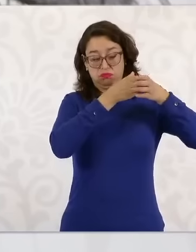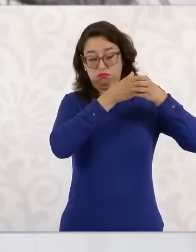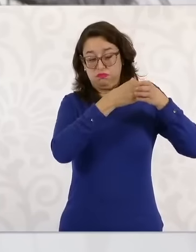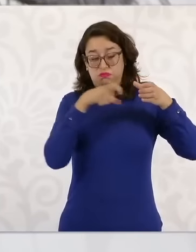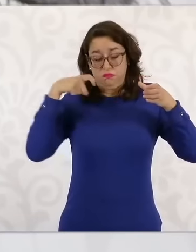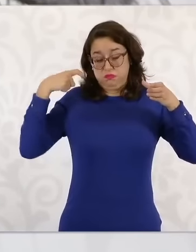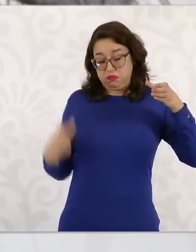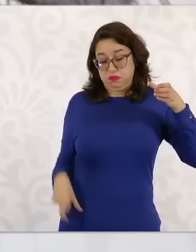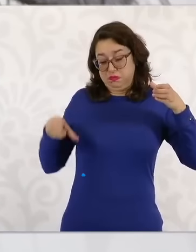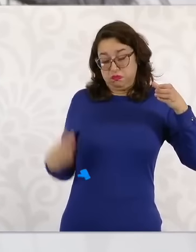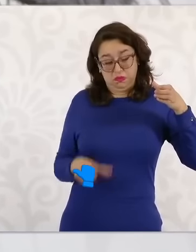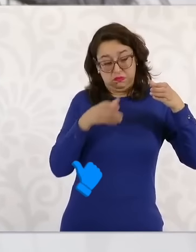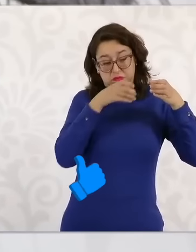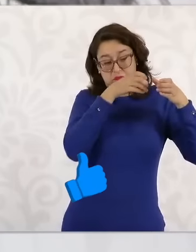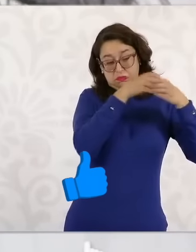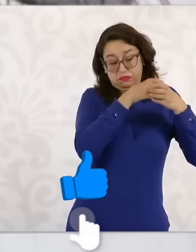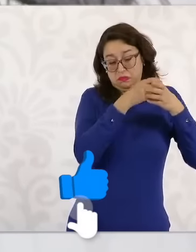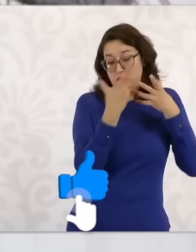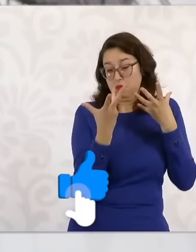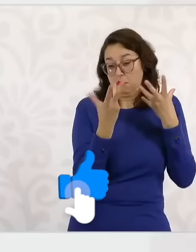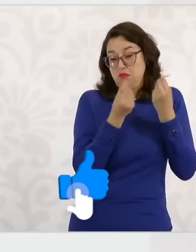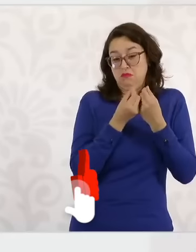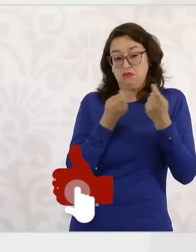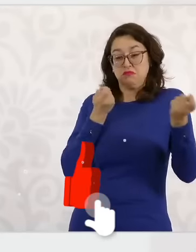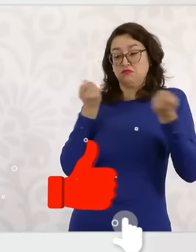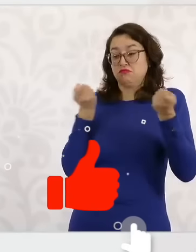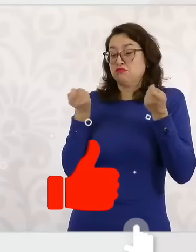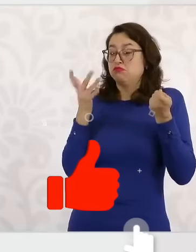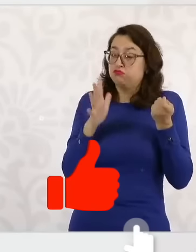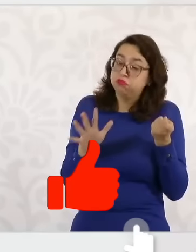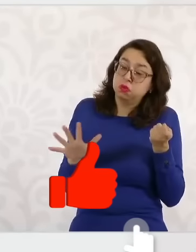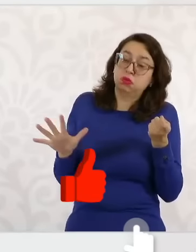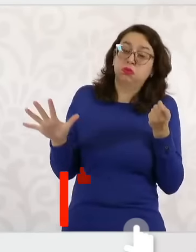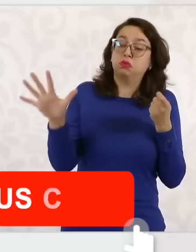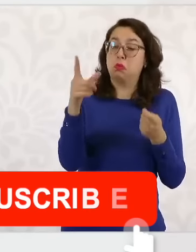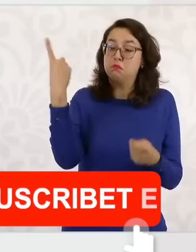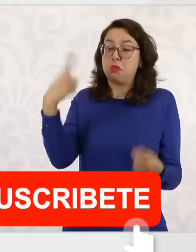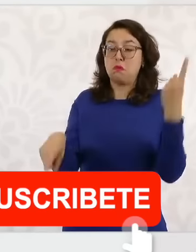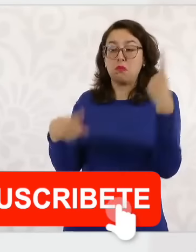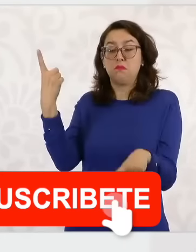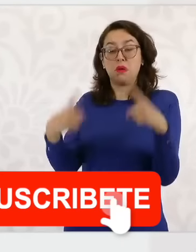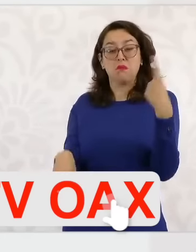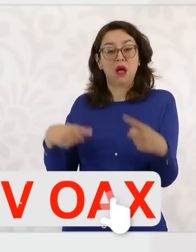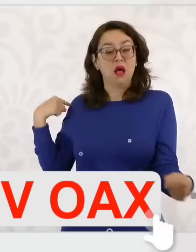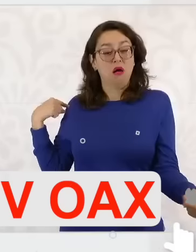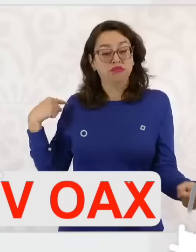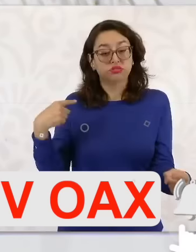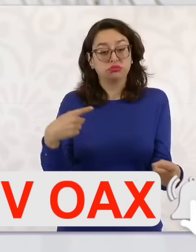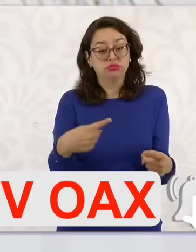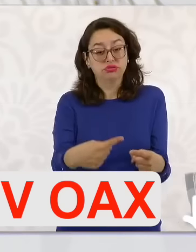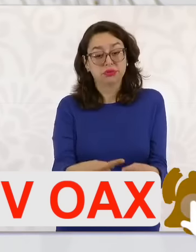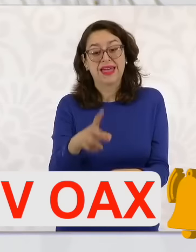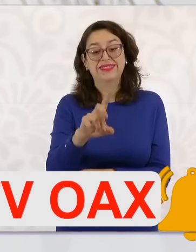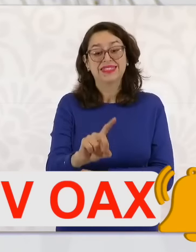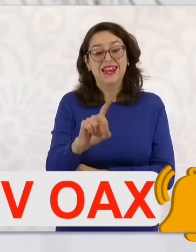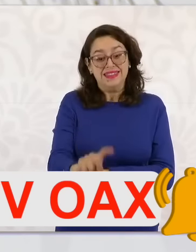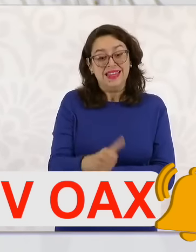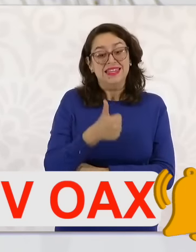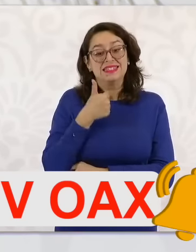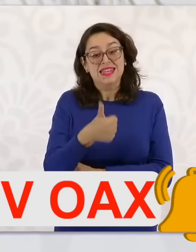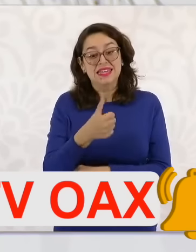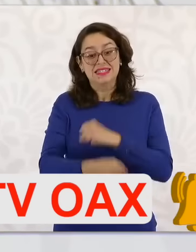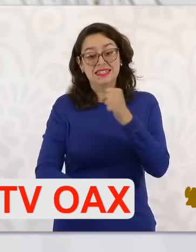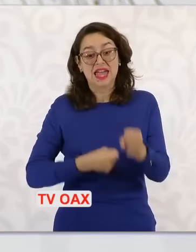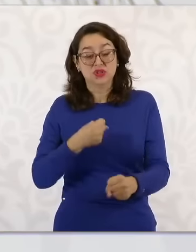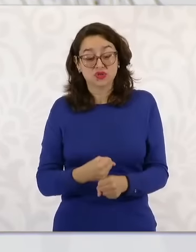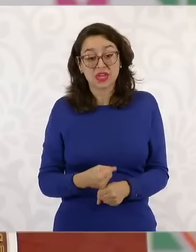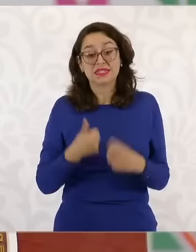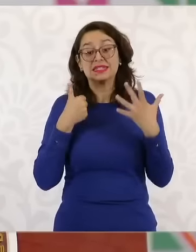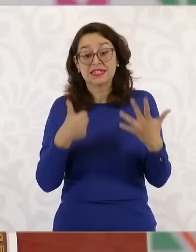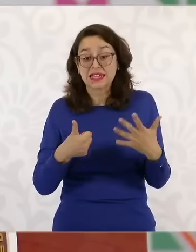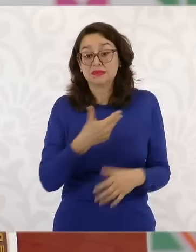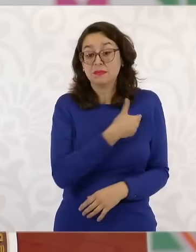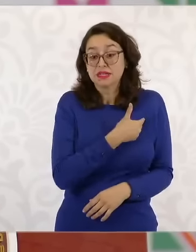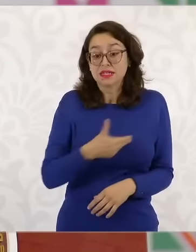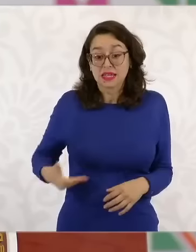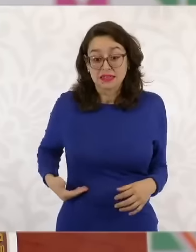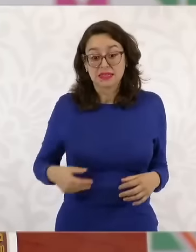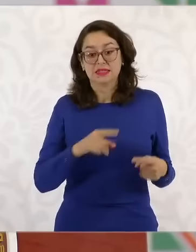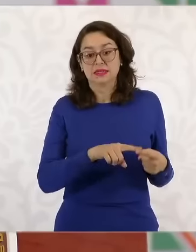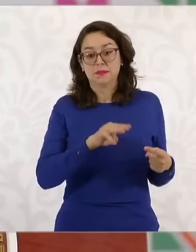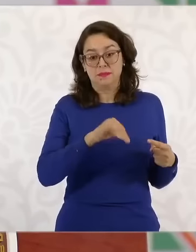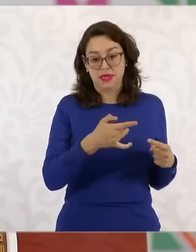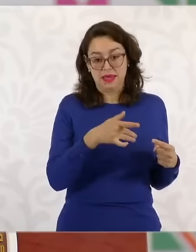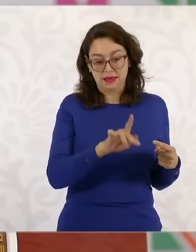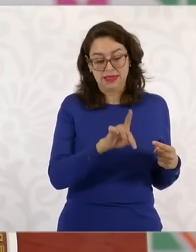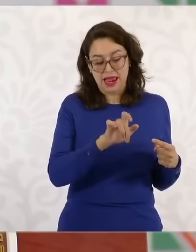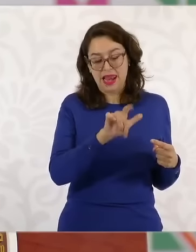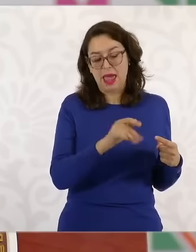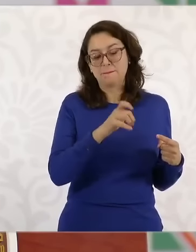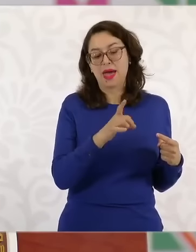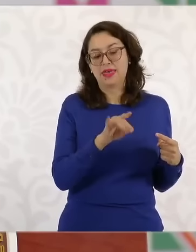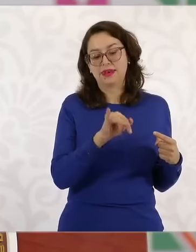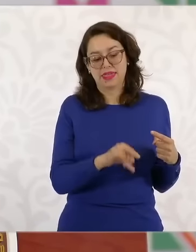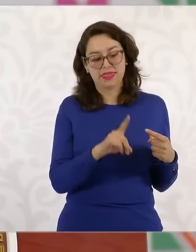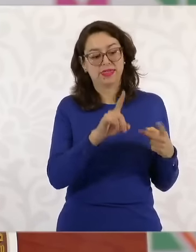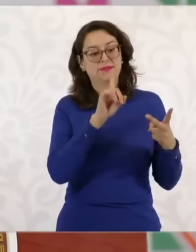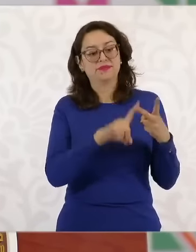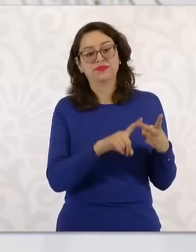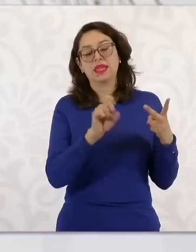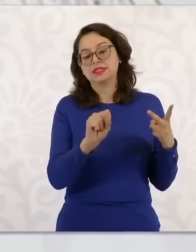los que gobernaban México durante 36 años, seis exenios, Miguel de la Madrid, Salinas de Gortari,